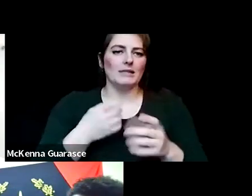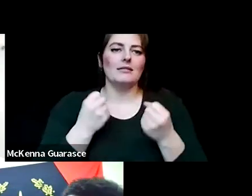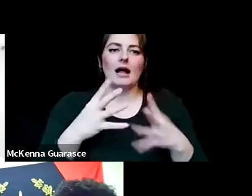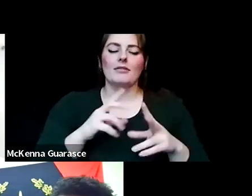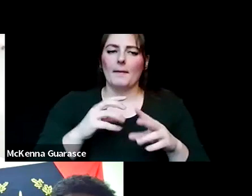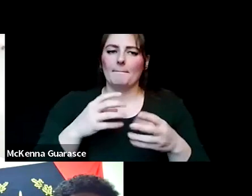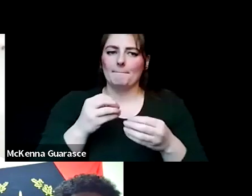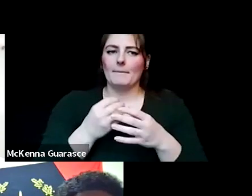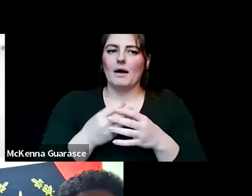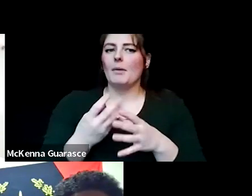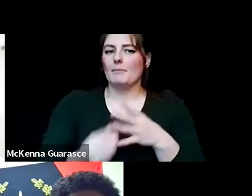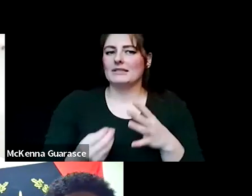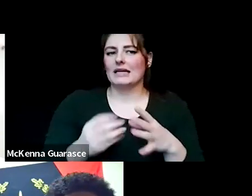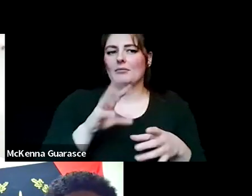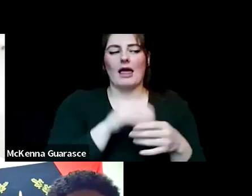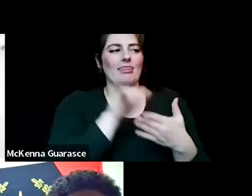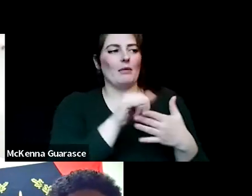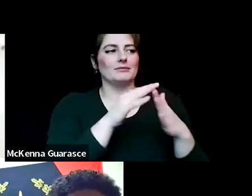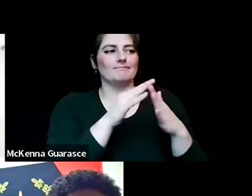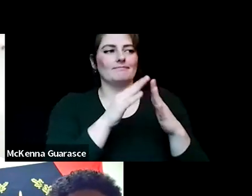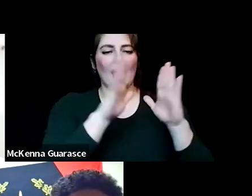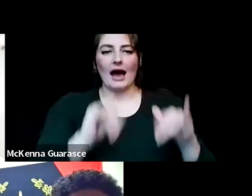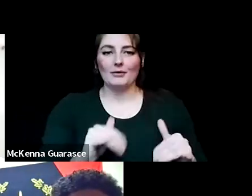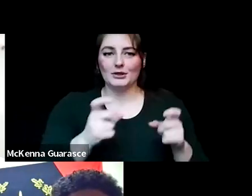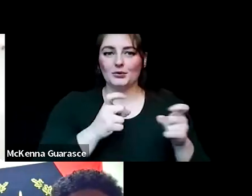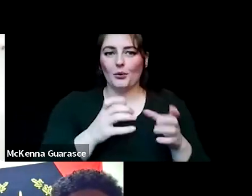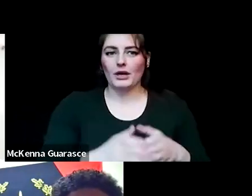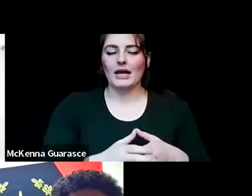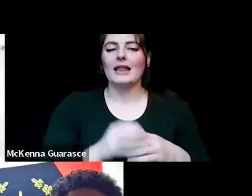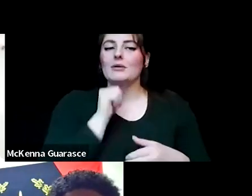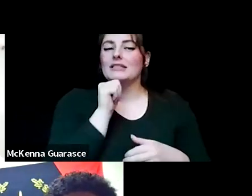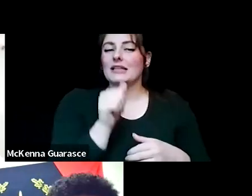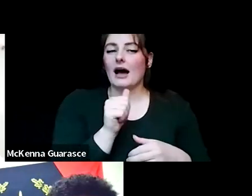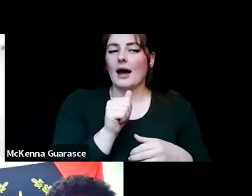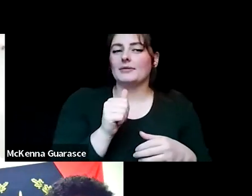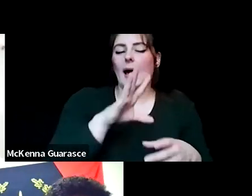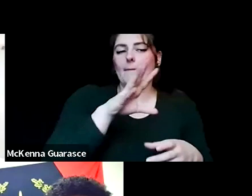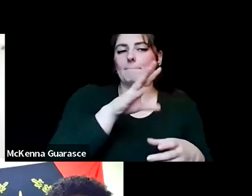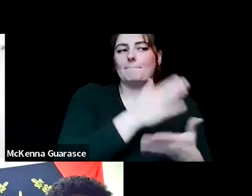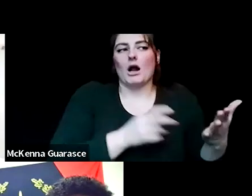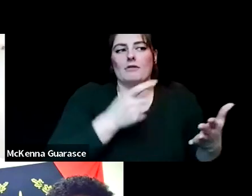era la autoridad de vivienda, porque no eran parte de nuestro pequeño grupo en ese momento. Y como dijo Daje,